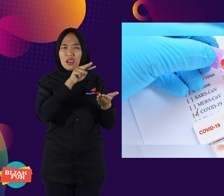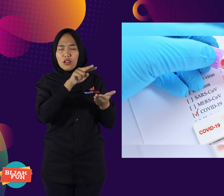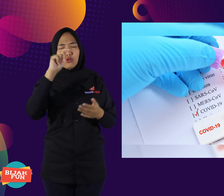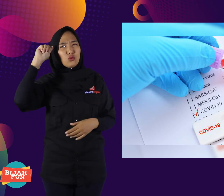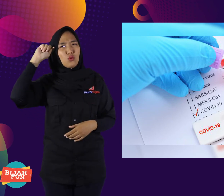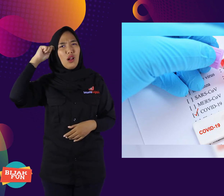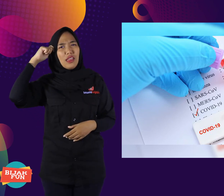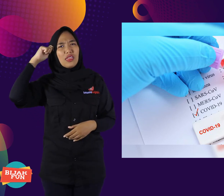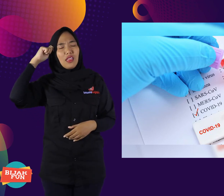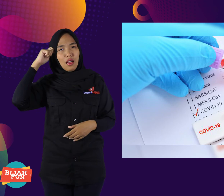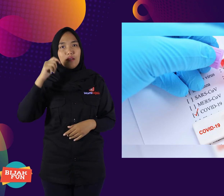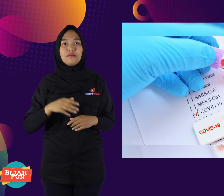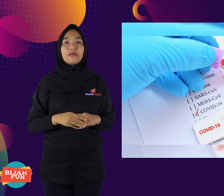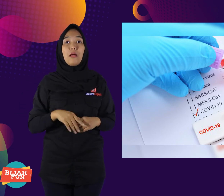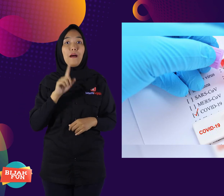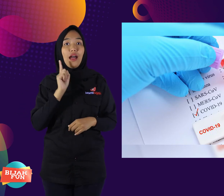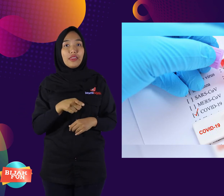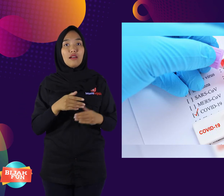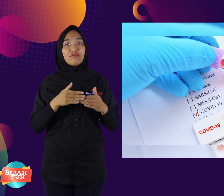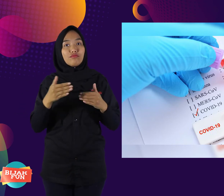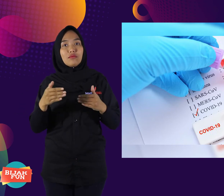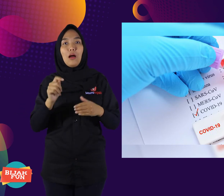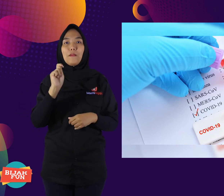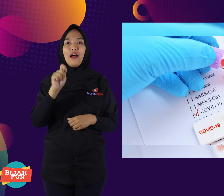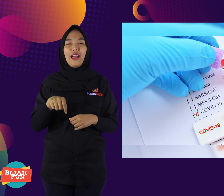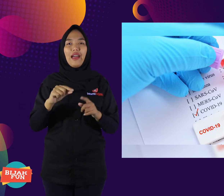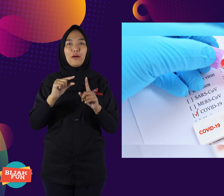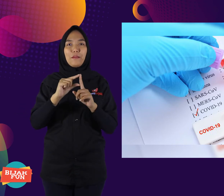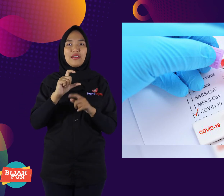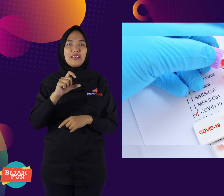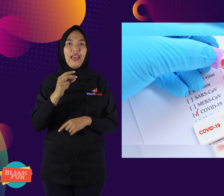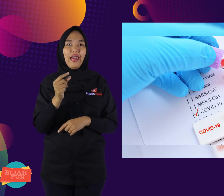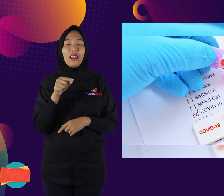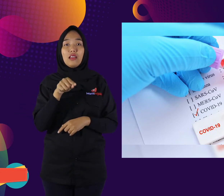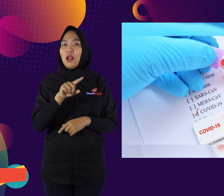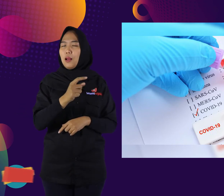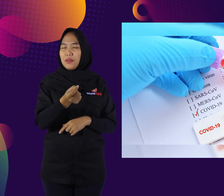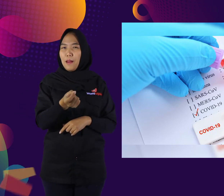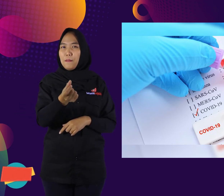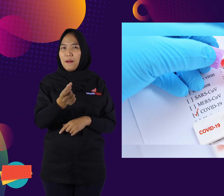Maka, diganti dengan tes PCR itu lebih mudah.